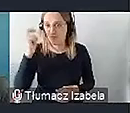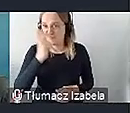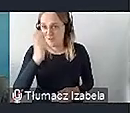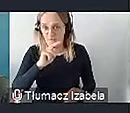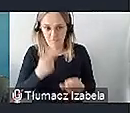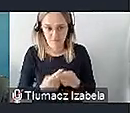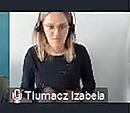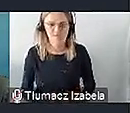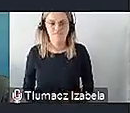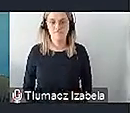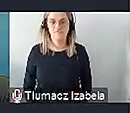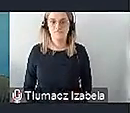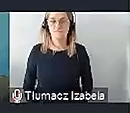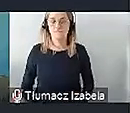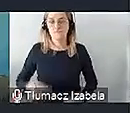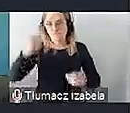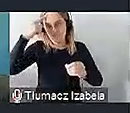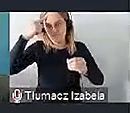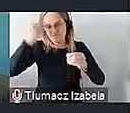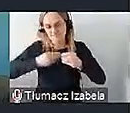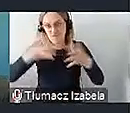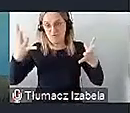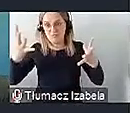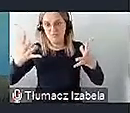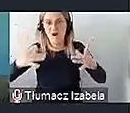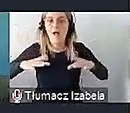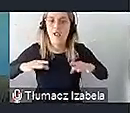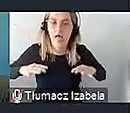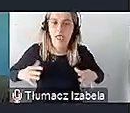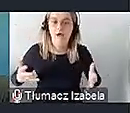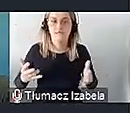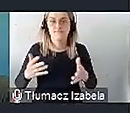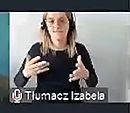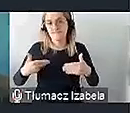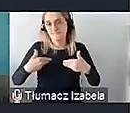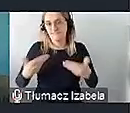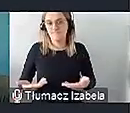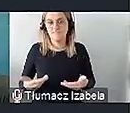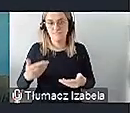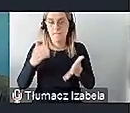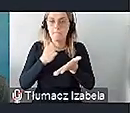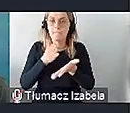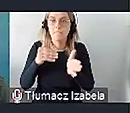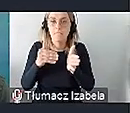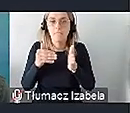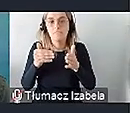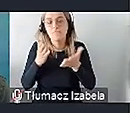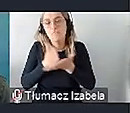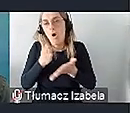Może dać upust kreatywności, może zrelaksować... Może pomóc w przekazaniu informacji,